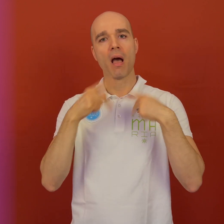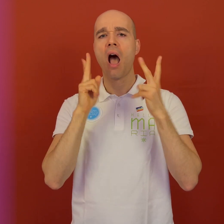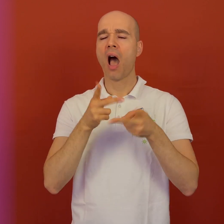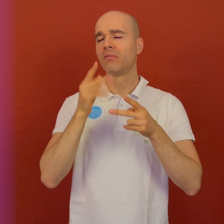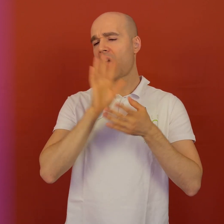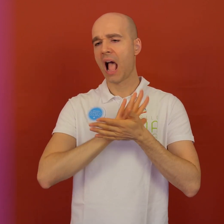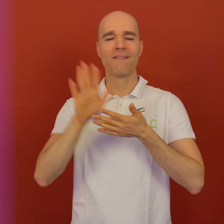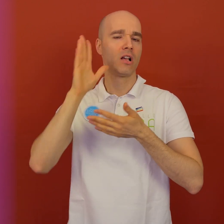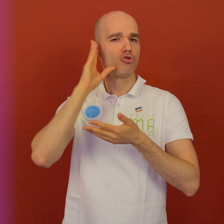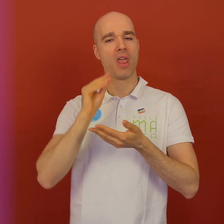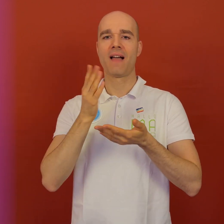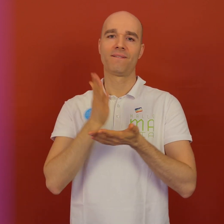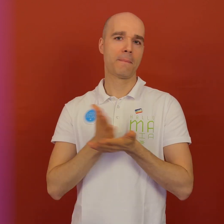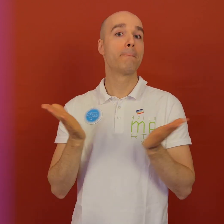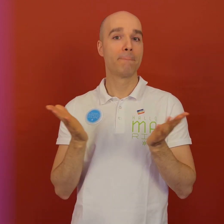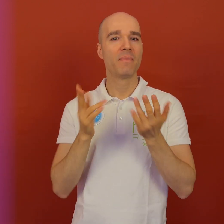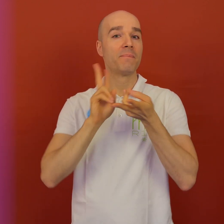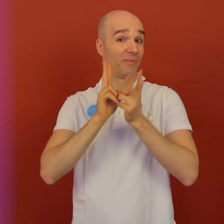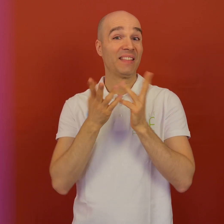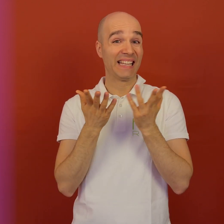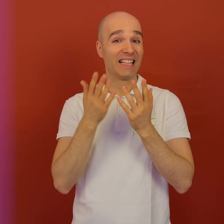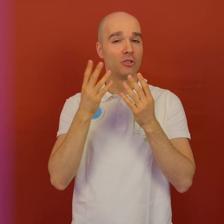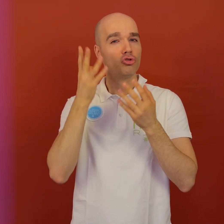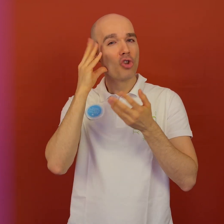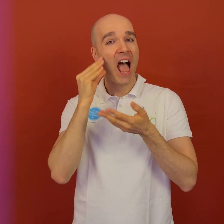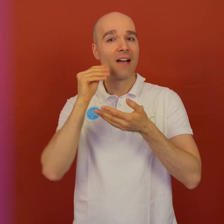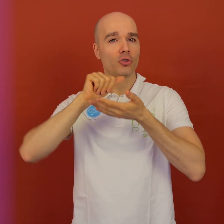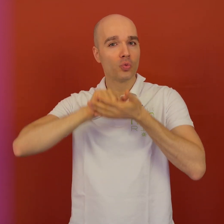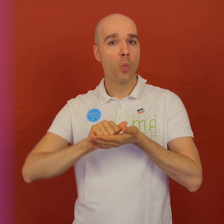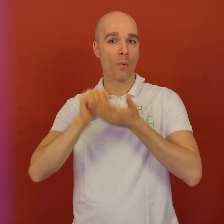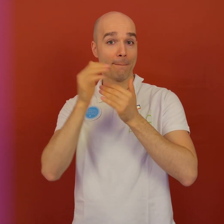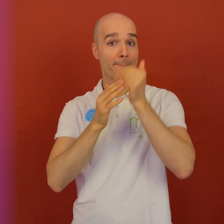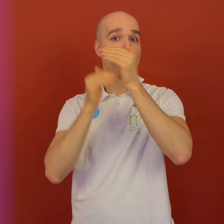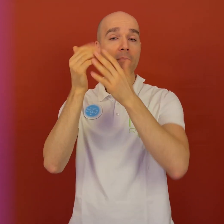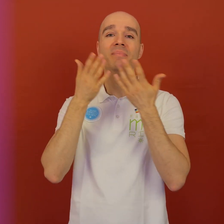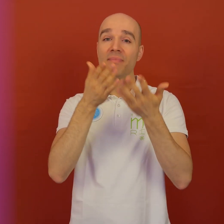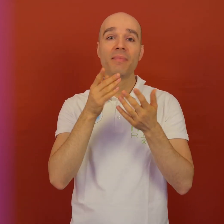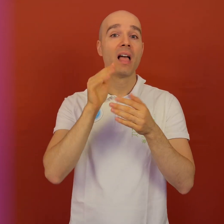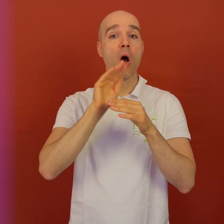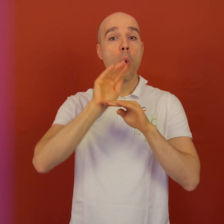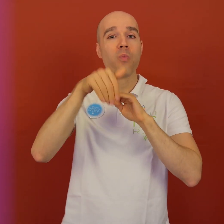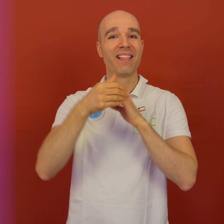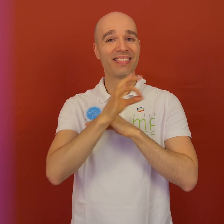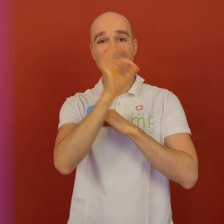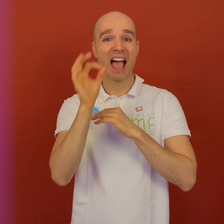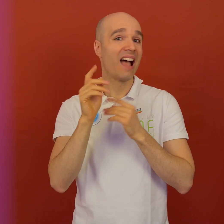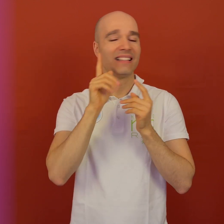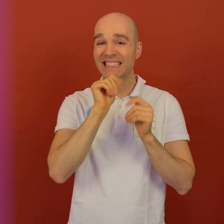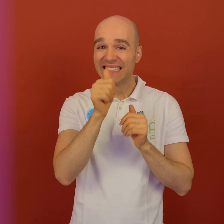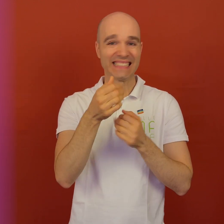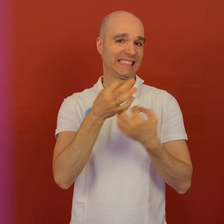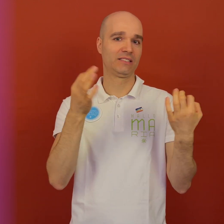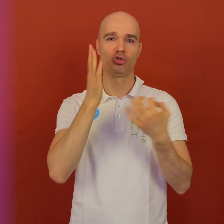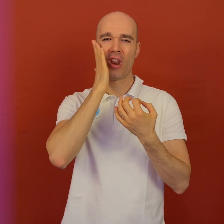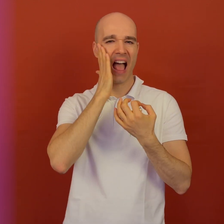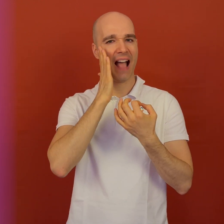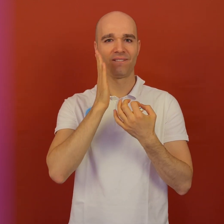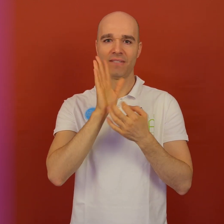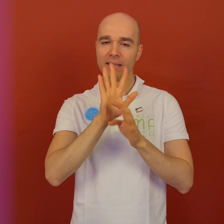Dann kannst du abends einfacher einschlafen. Wie funktioniert das? Schlafdruck baust du auf, indem du während des Tages nicht schläfst.